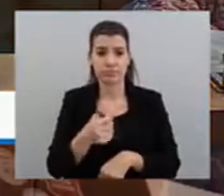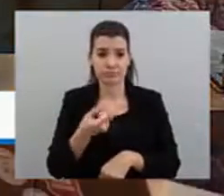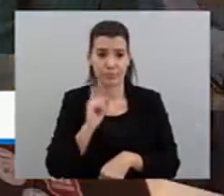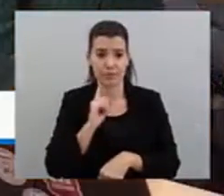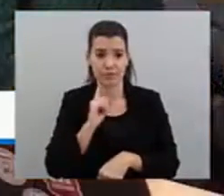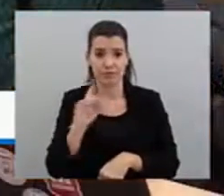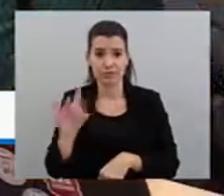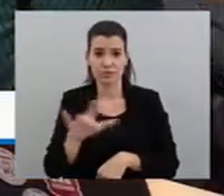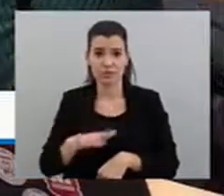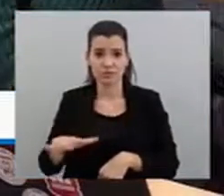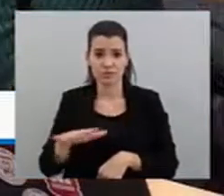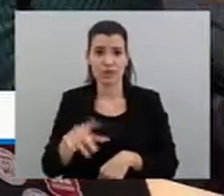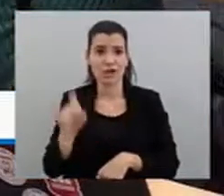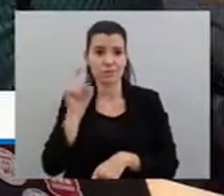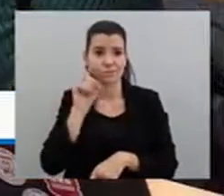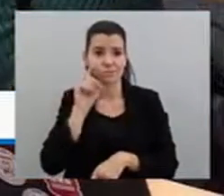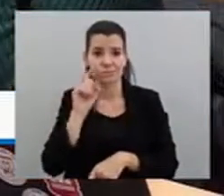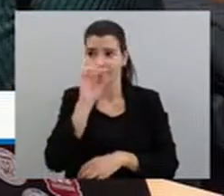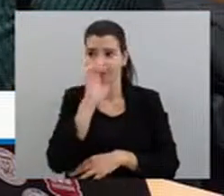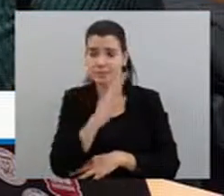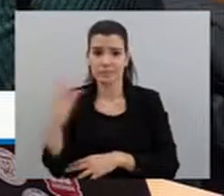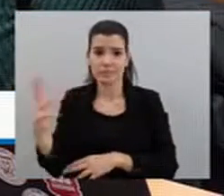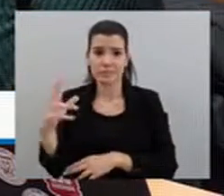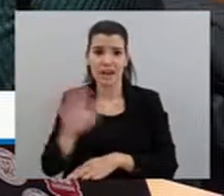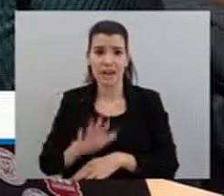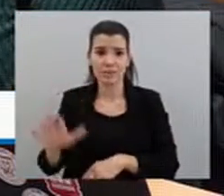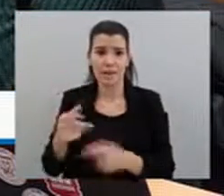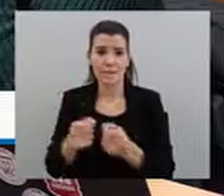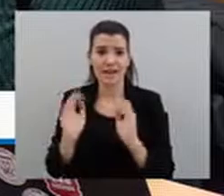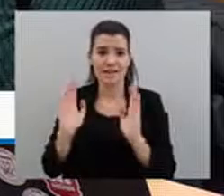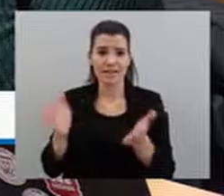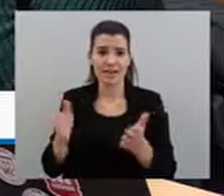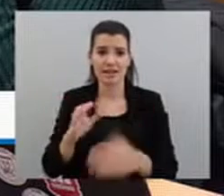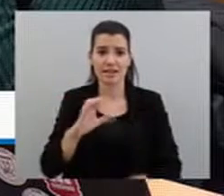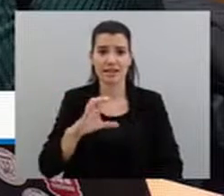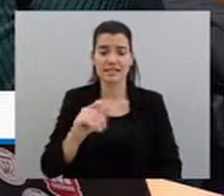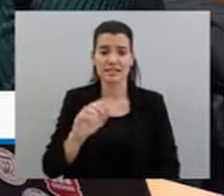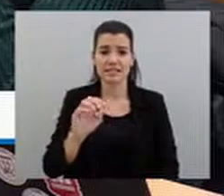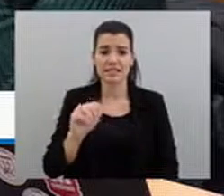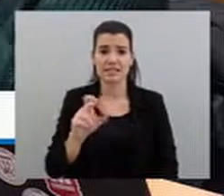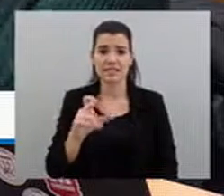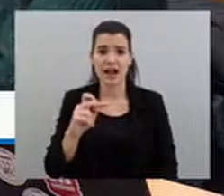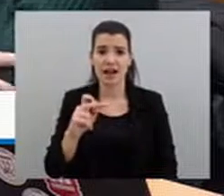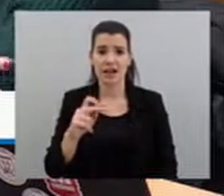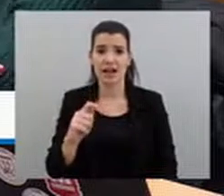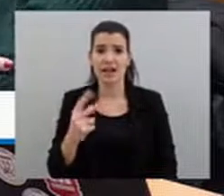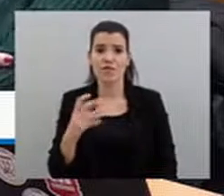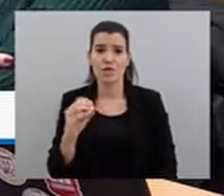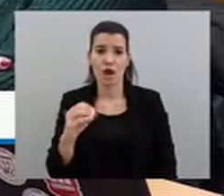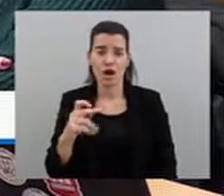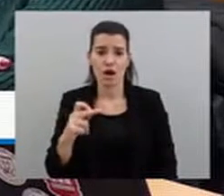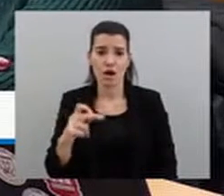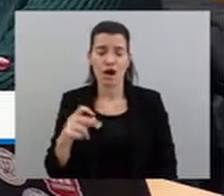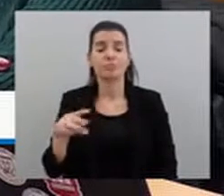Reserve Ecológica Nacional, junto à Avenida Cesária Évora em Porto Salvo,